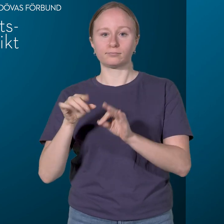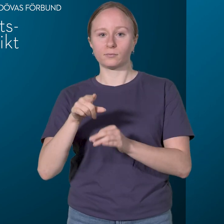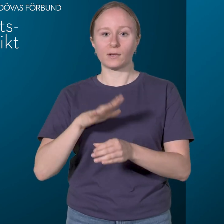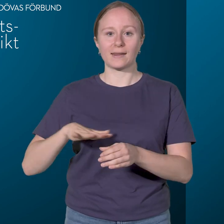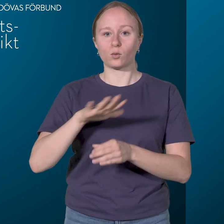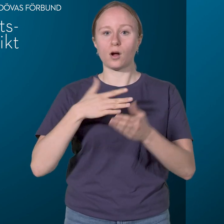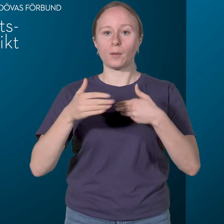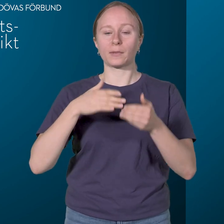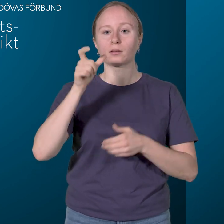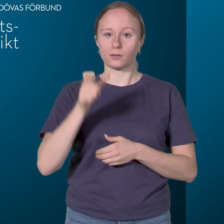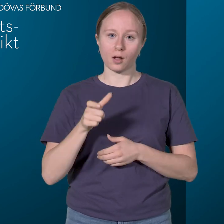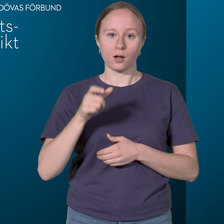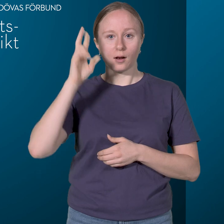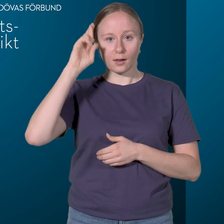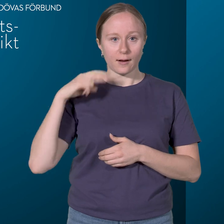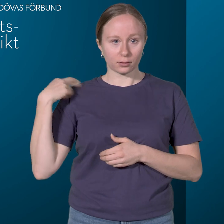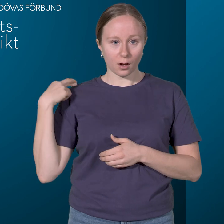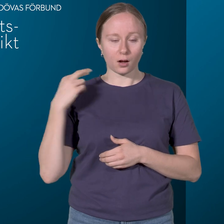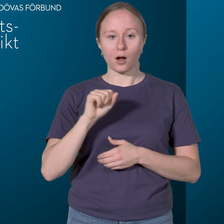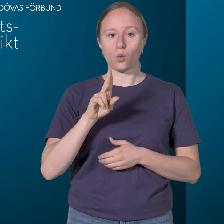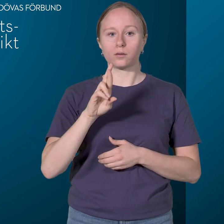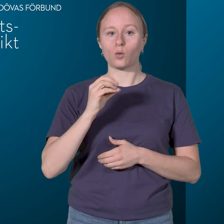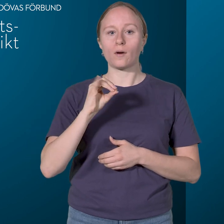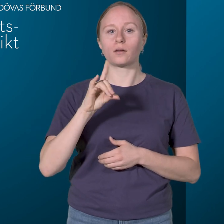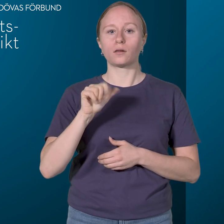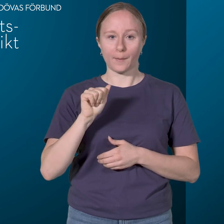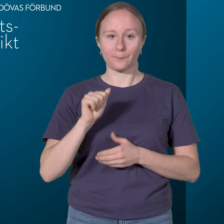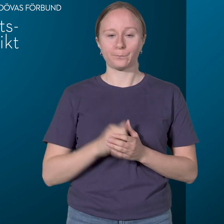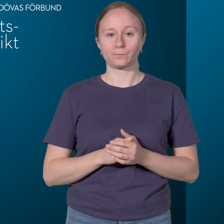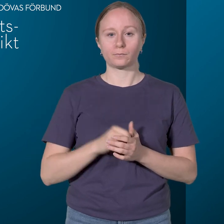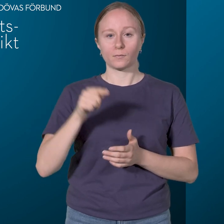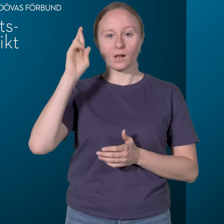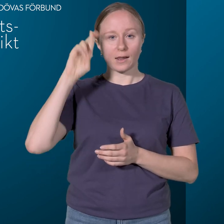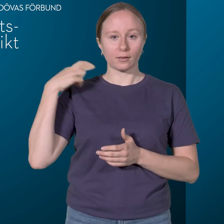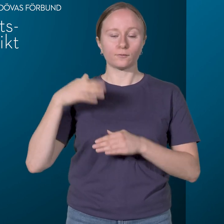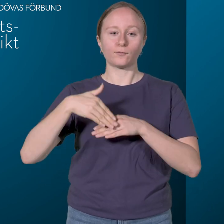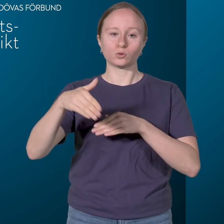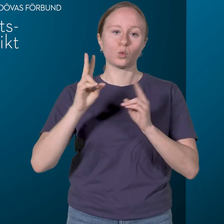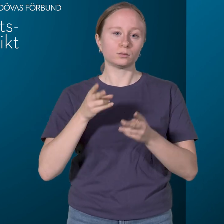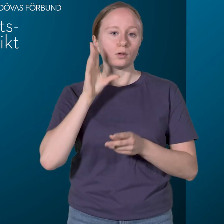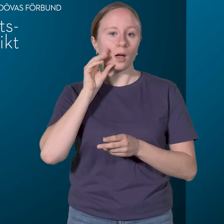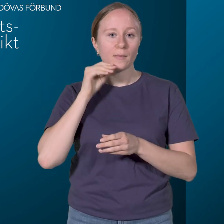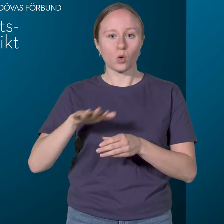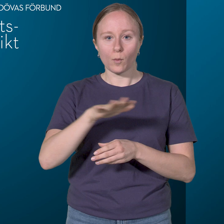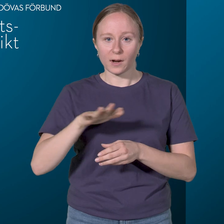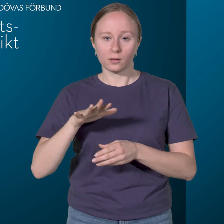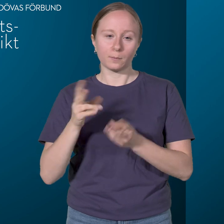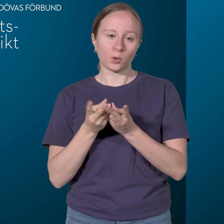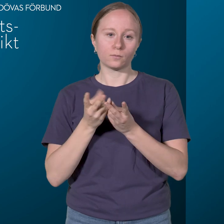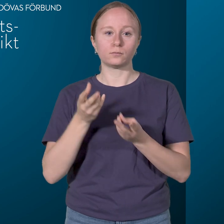till regionarbetare Rita Auroila. Auroila fortsätter också i sitt gamla område: